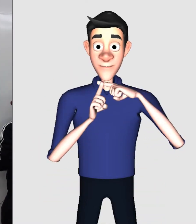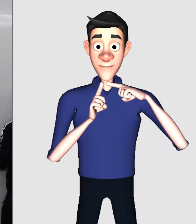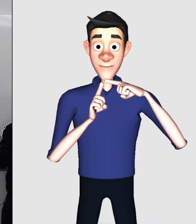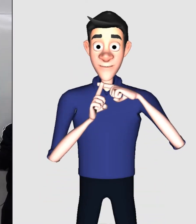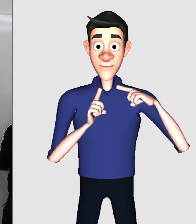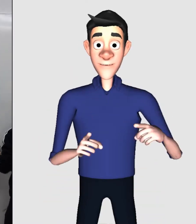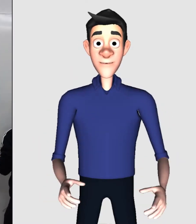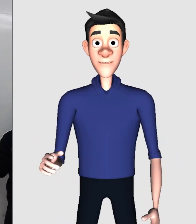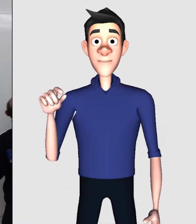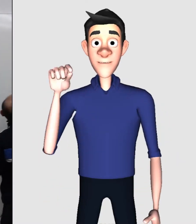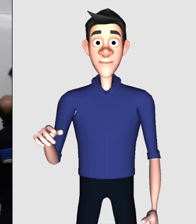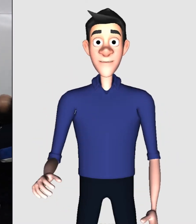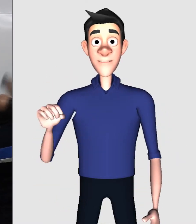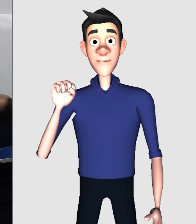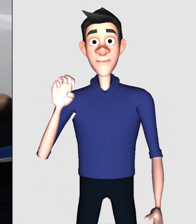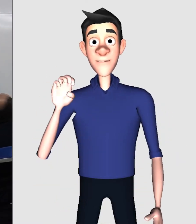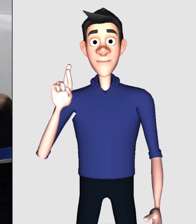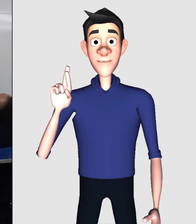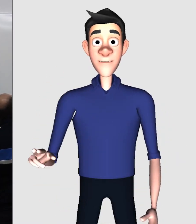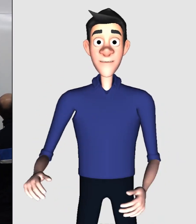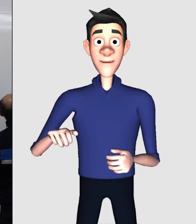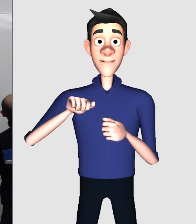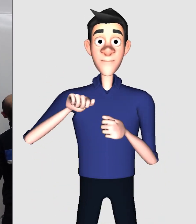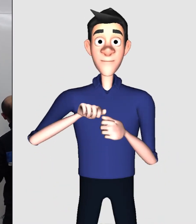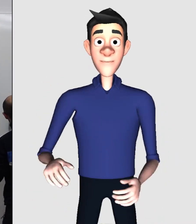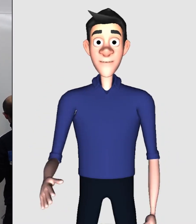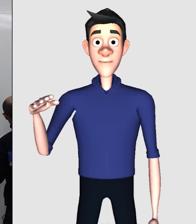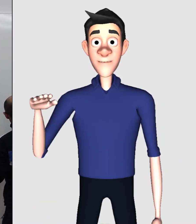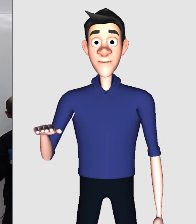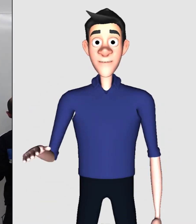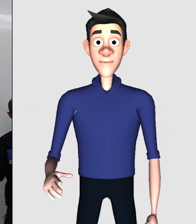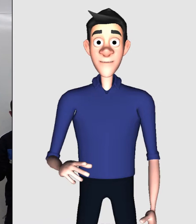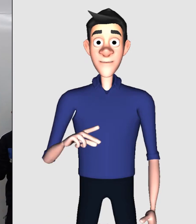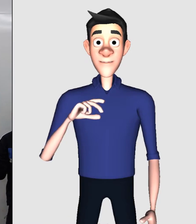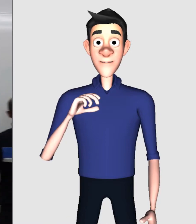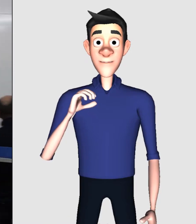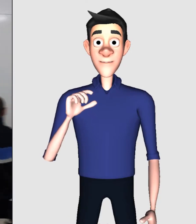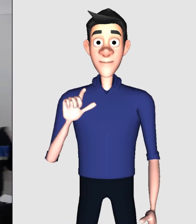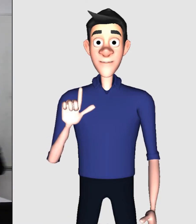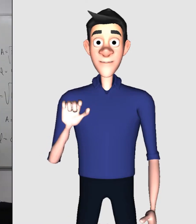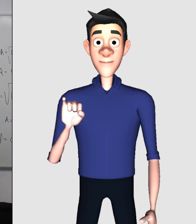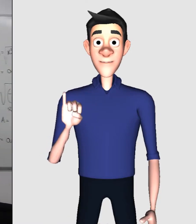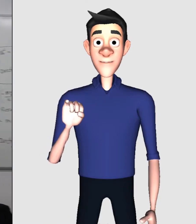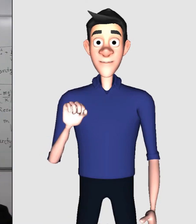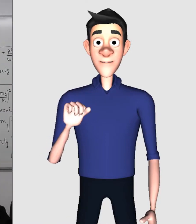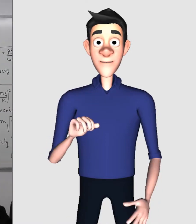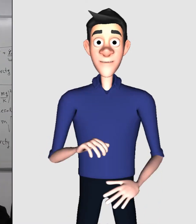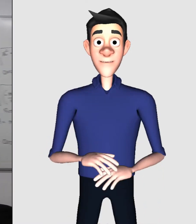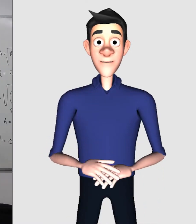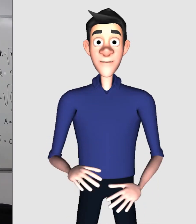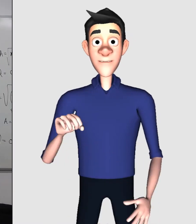Temos um detalhe muito importante que é o seguinte